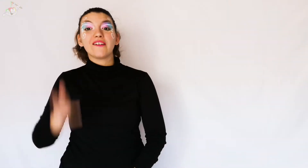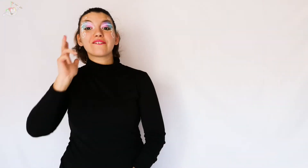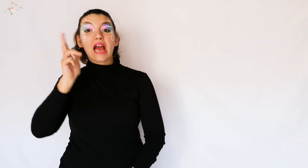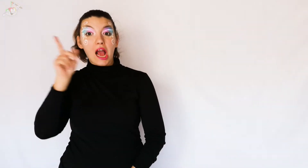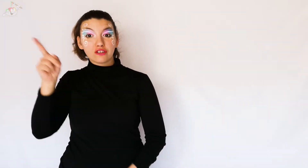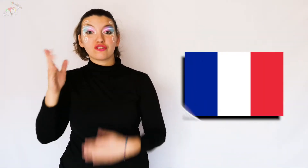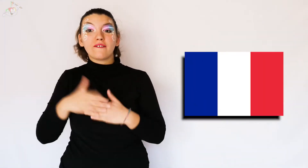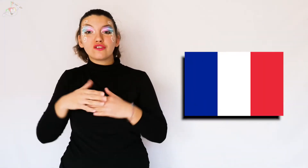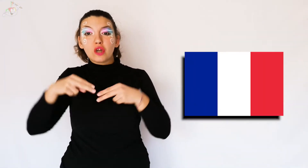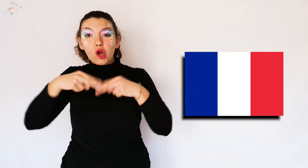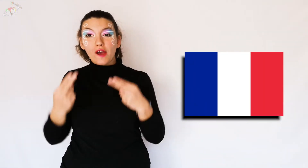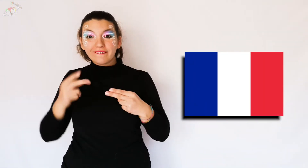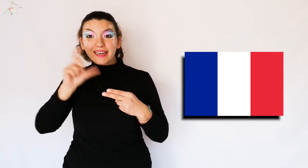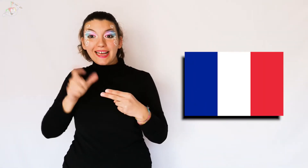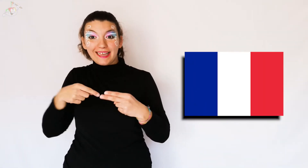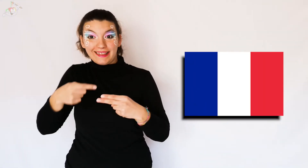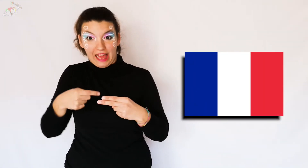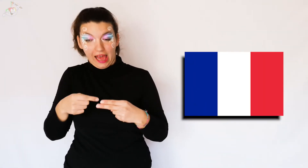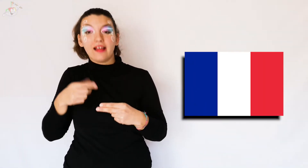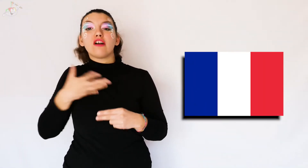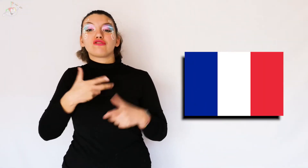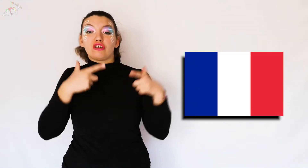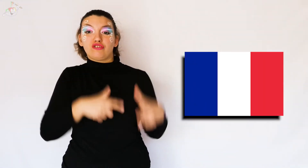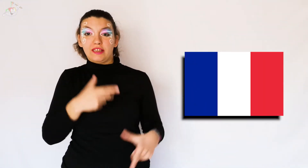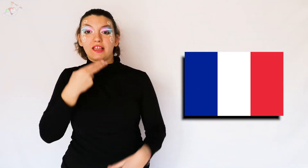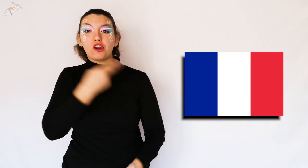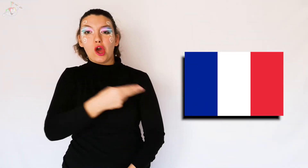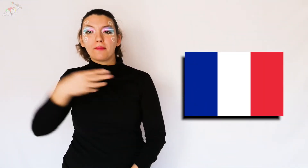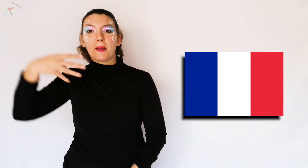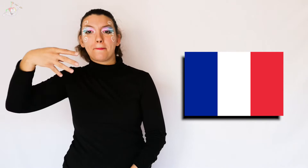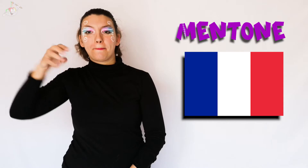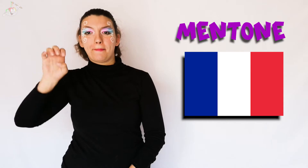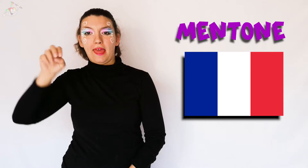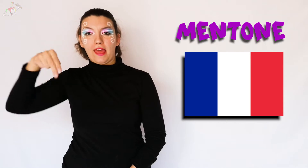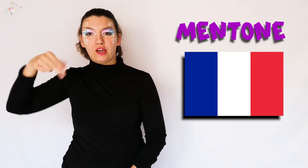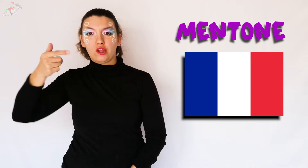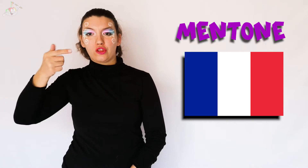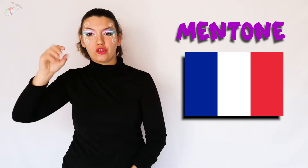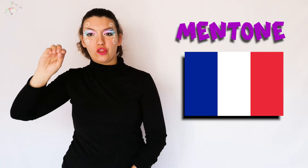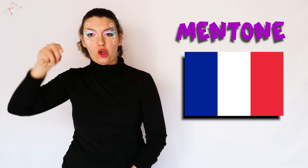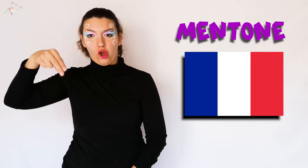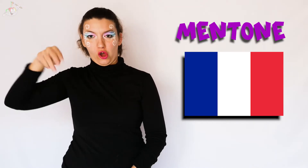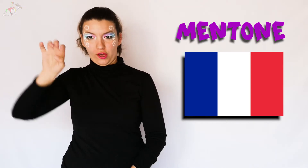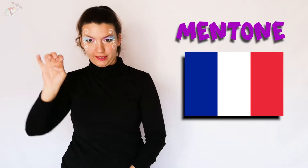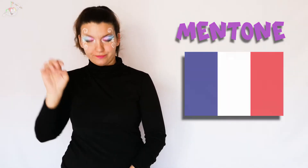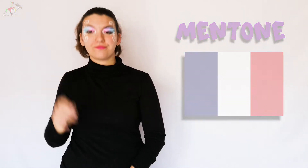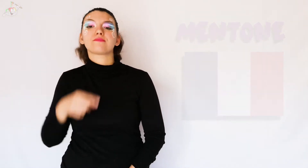In Francia, vicino al confine italiano, c'è una città di nome Mentone.